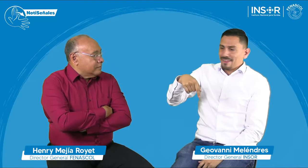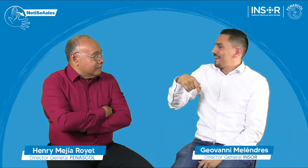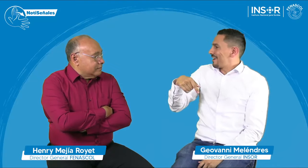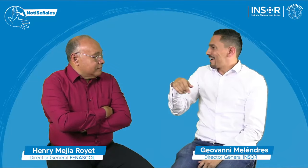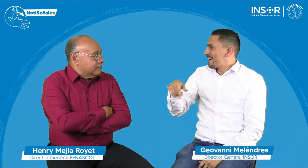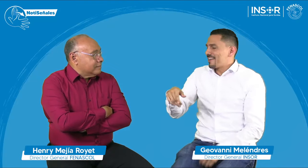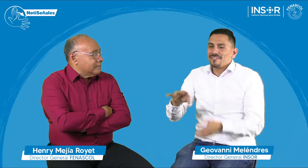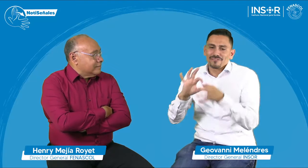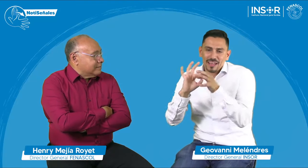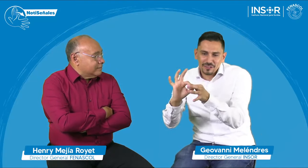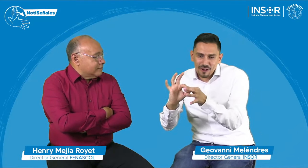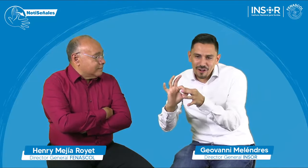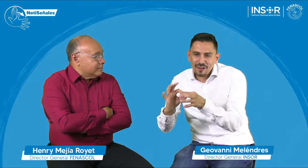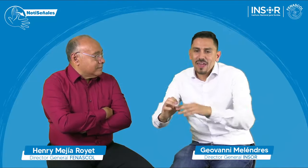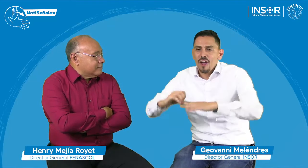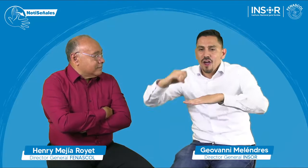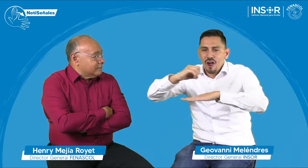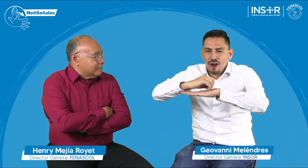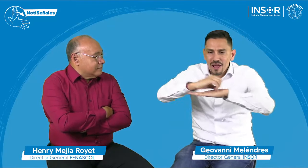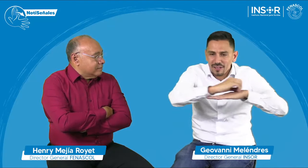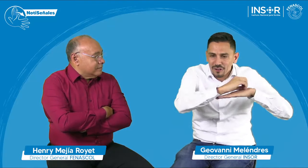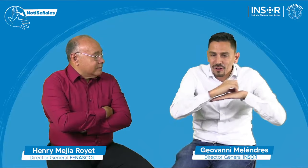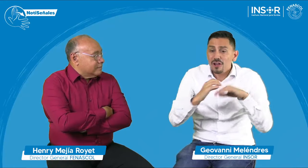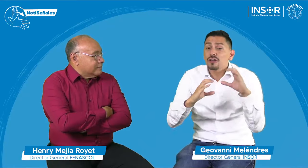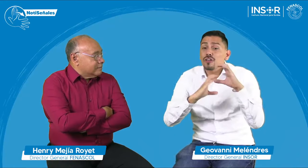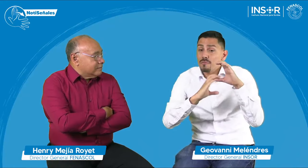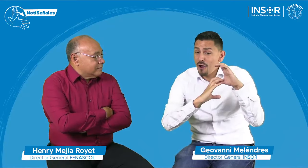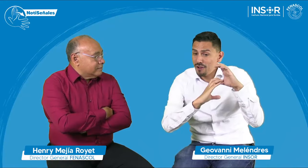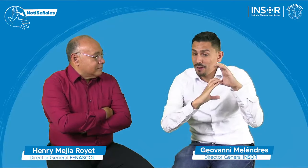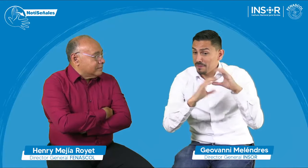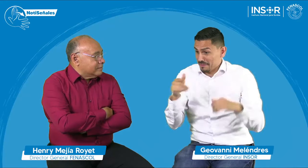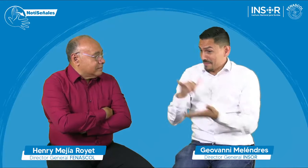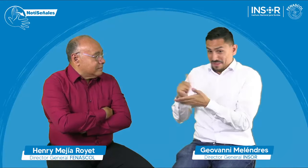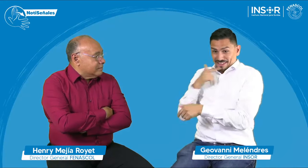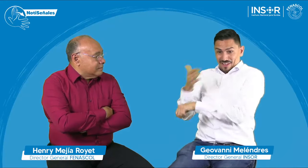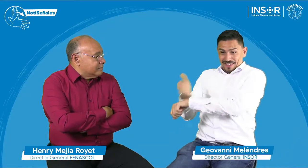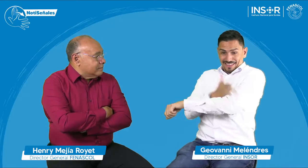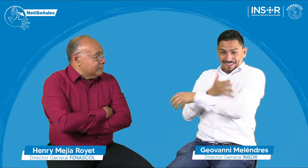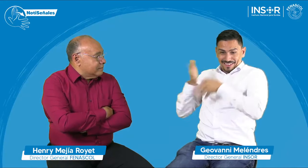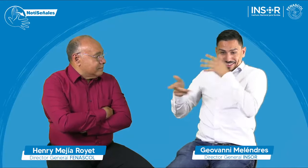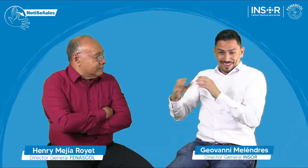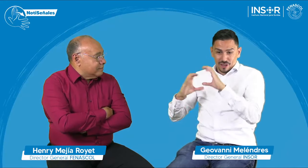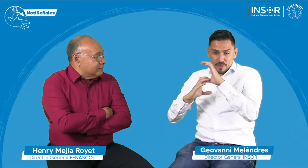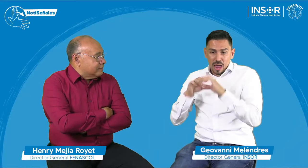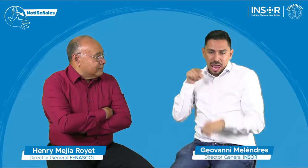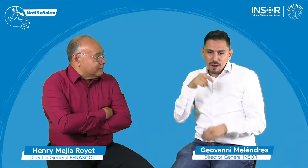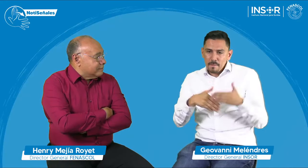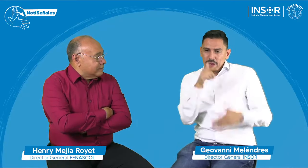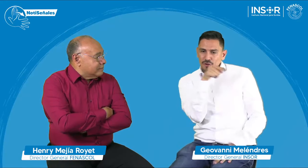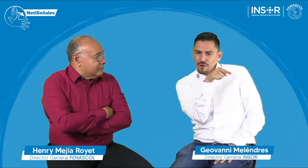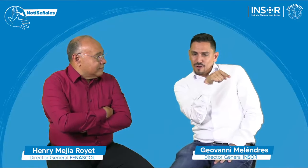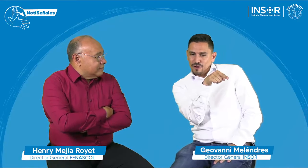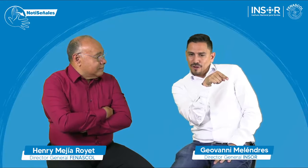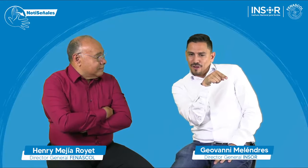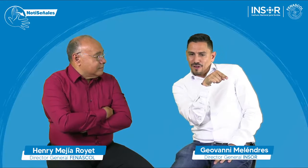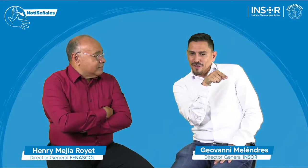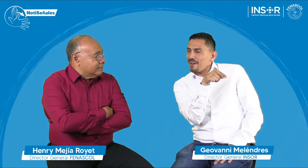comunidad sorda. es precisamente lo que estamos haciendo actualmente. Penascol,